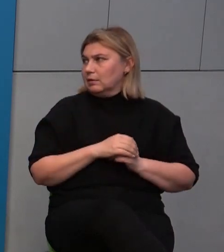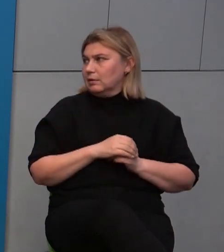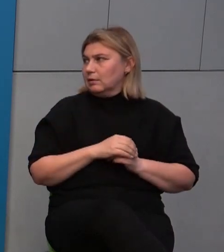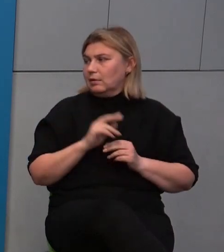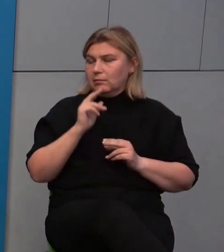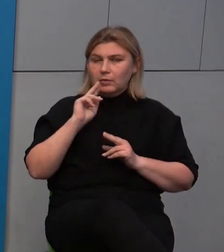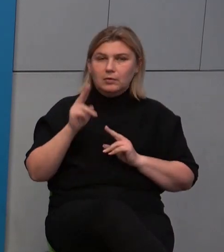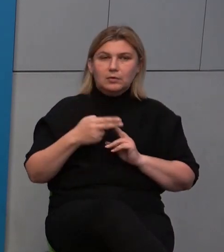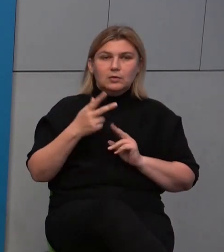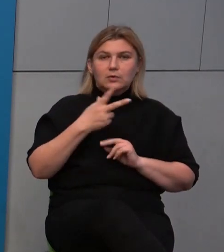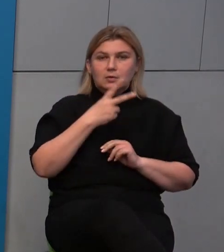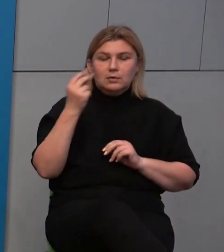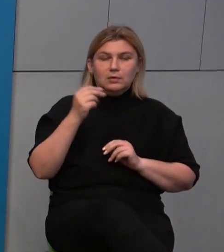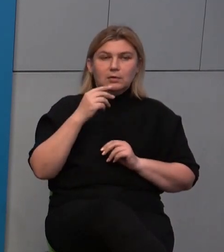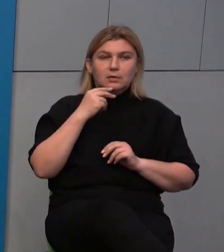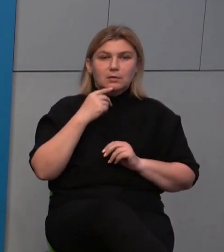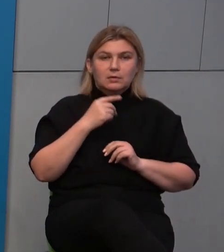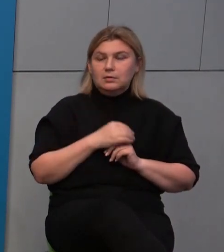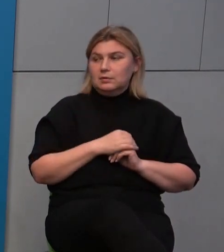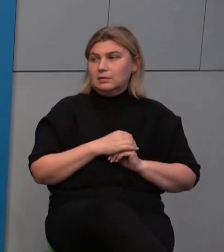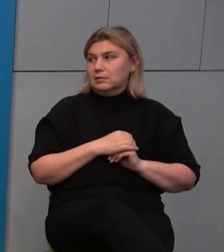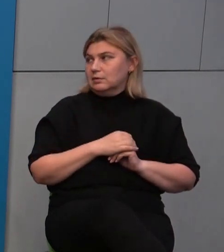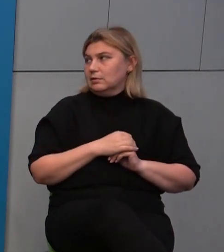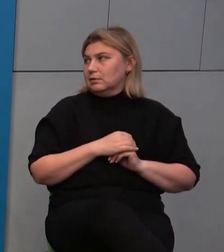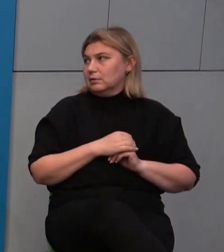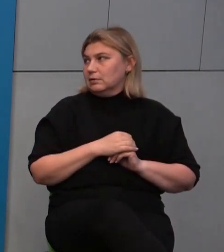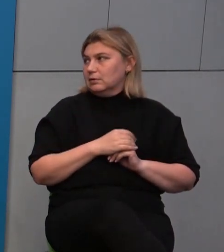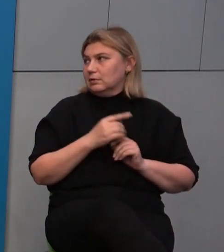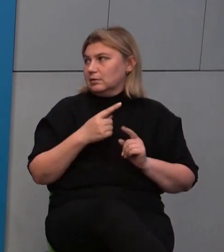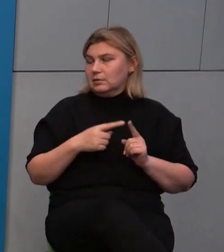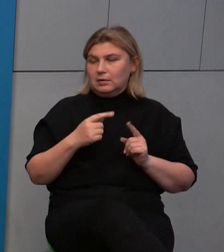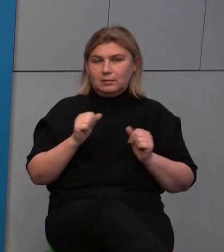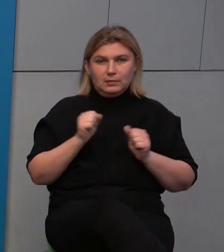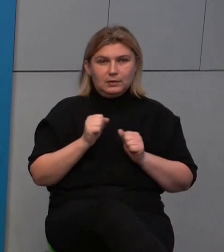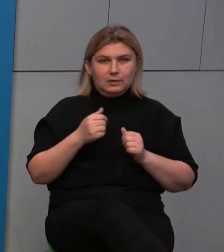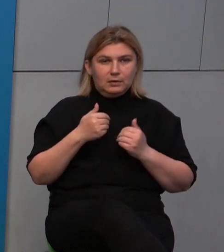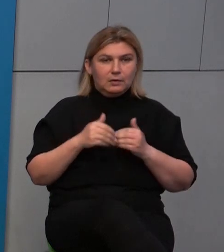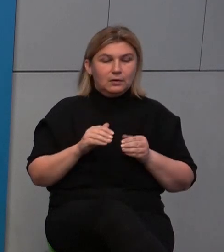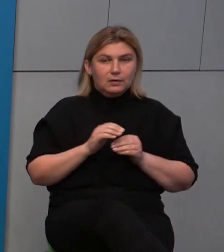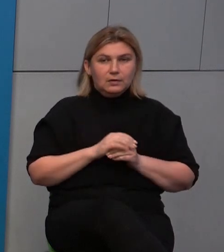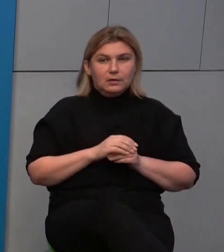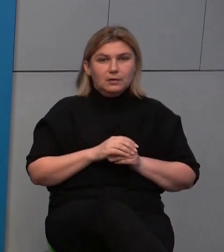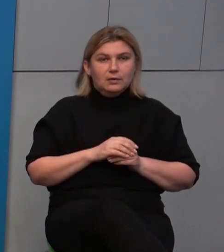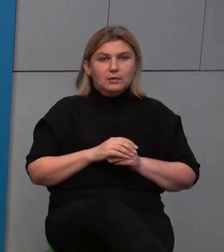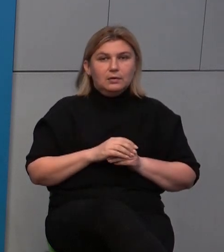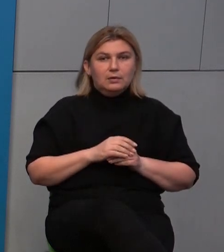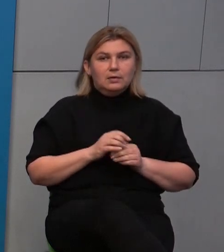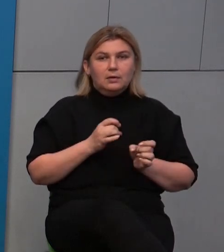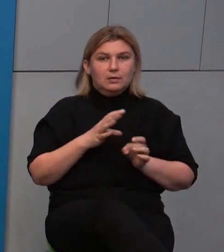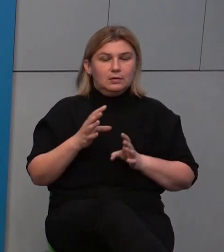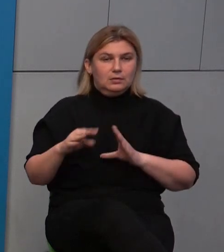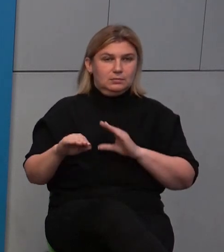Znaczy podyktował odpowiedź po trzech dniach. Trochę się bałam otworzyć, jak dostałam tak od razu odpowiedź.